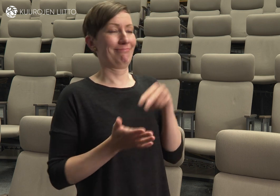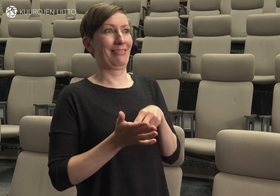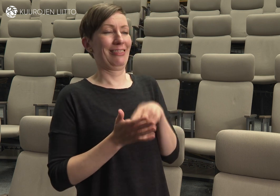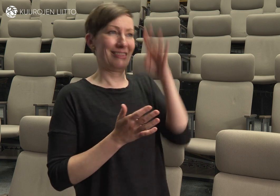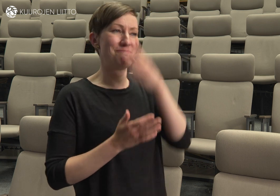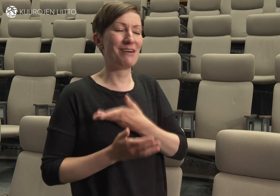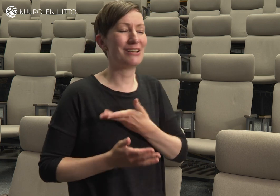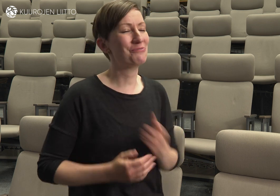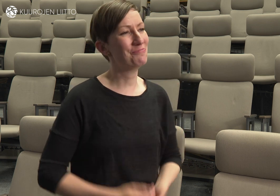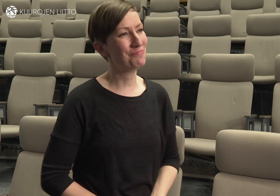tästä kaikesta.